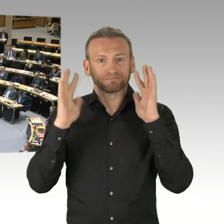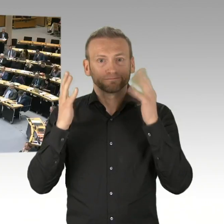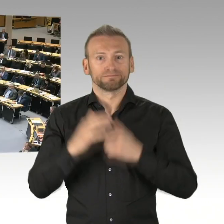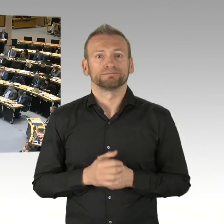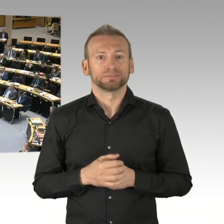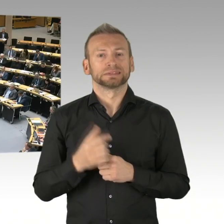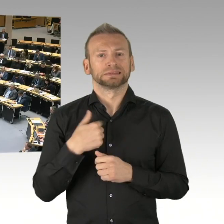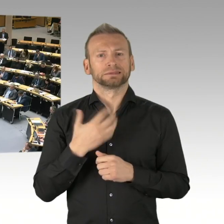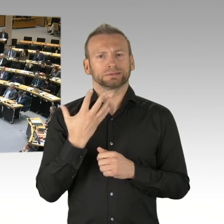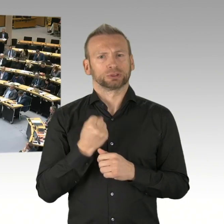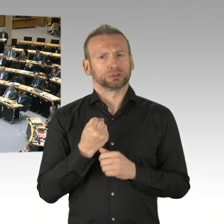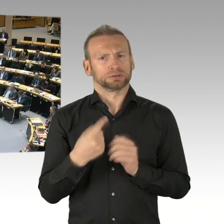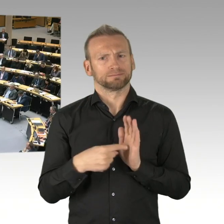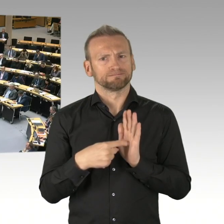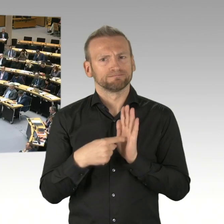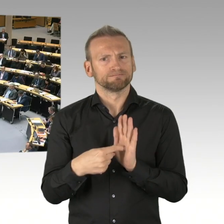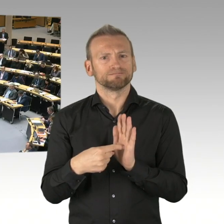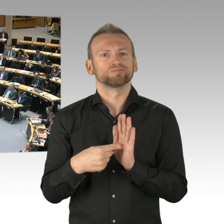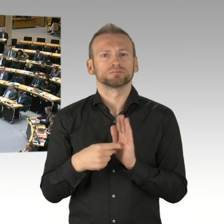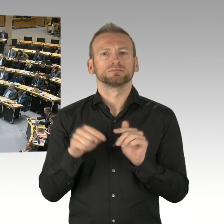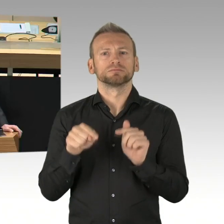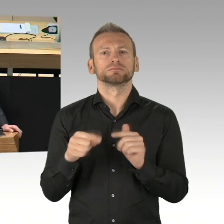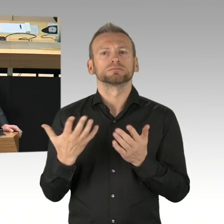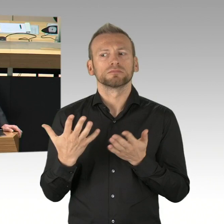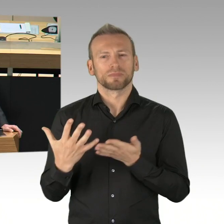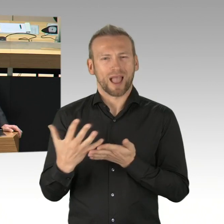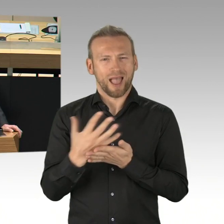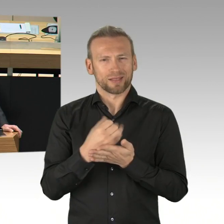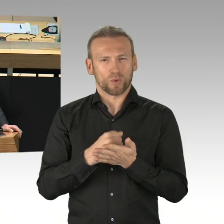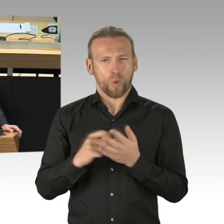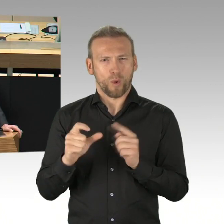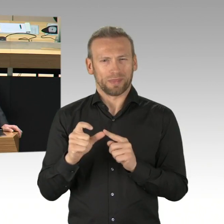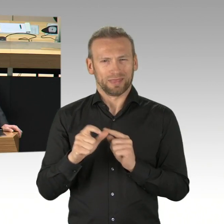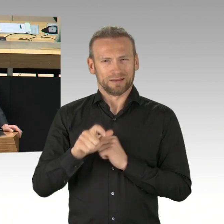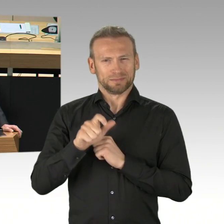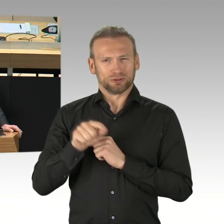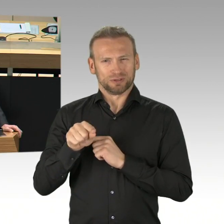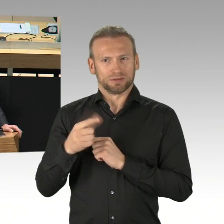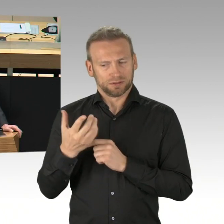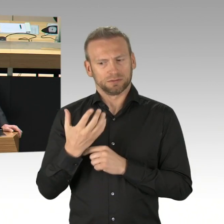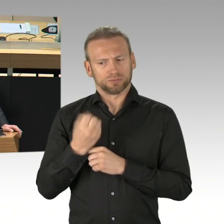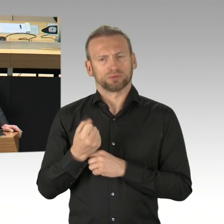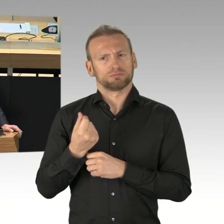diese Koalition will, dass Berlin ein lebenswerter Ort bleibt, und zwar für alle,